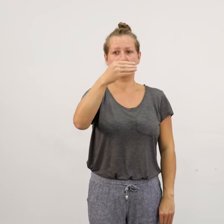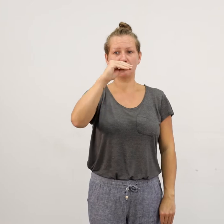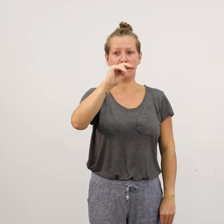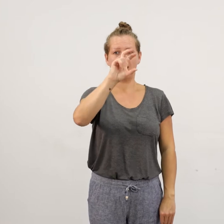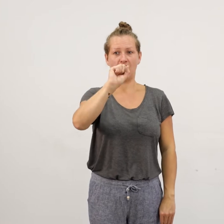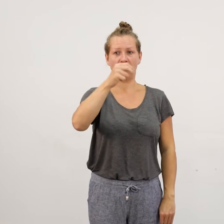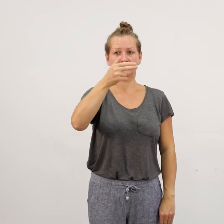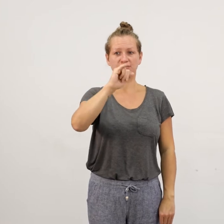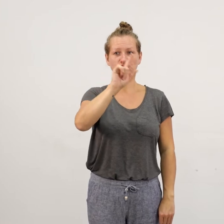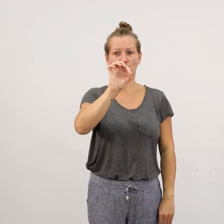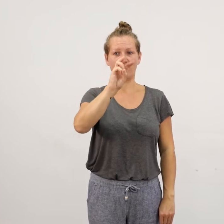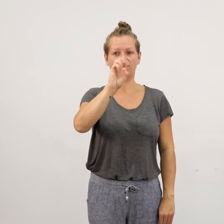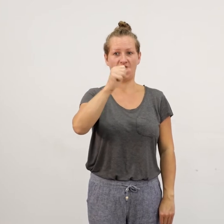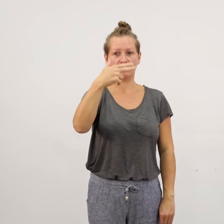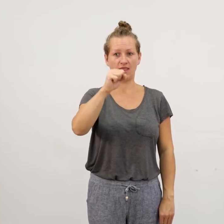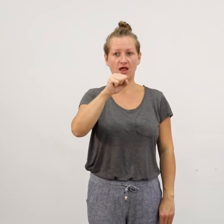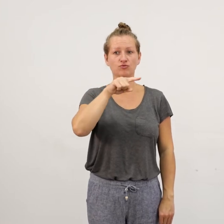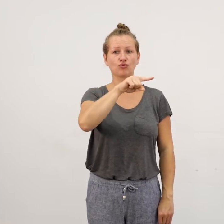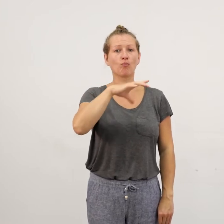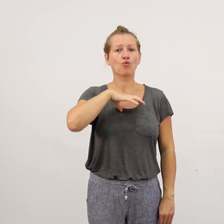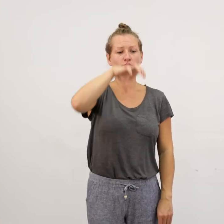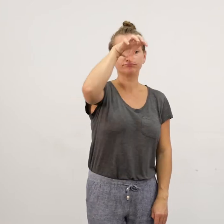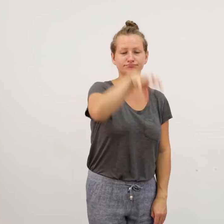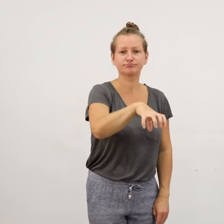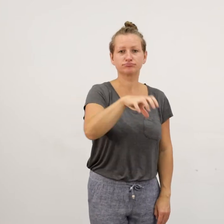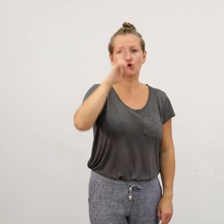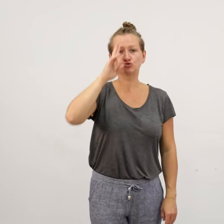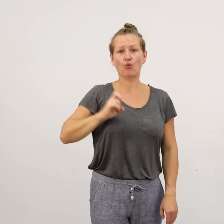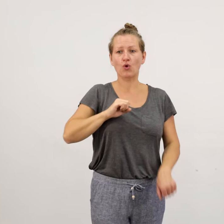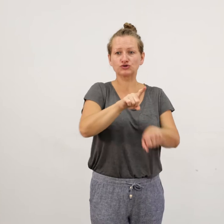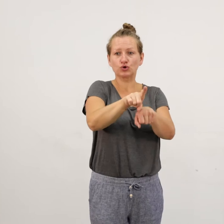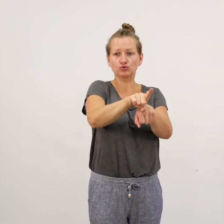w skład której wchodził batalion czołgów.